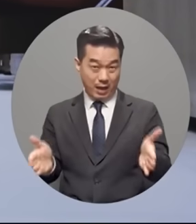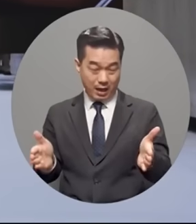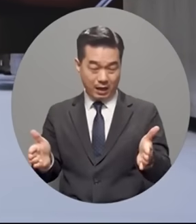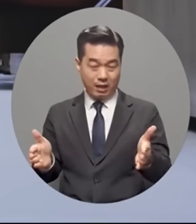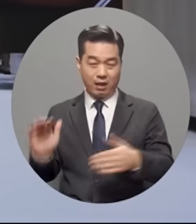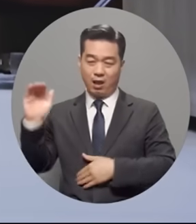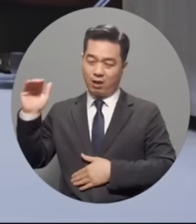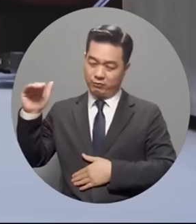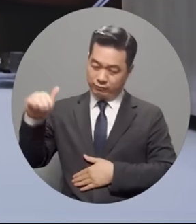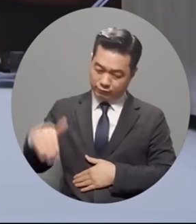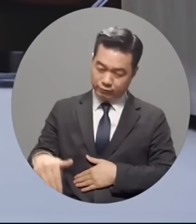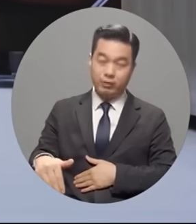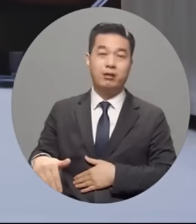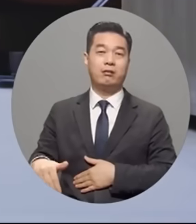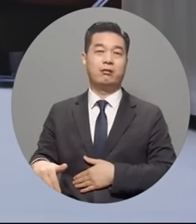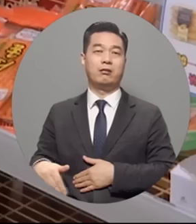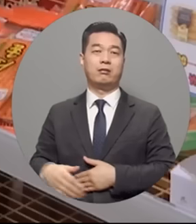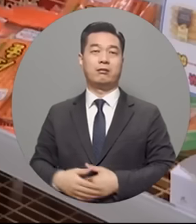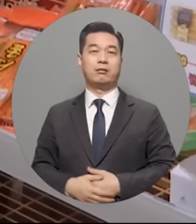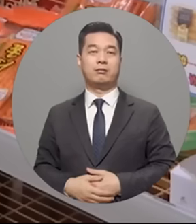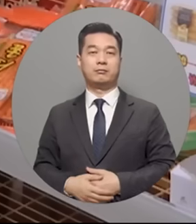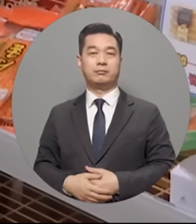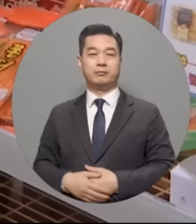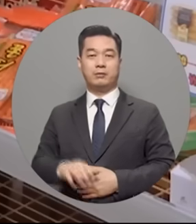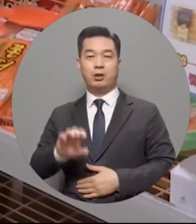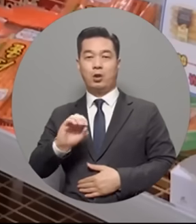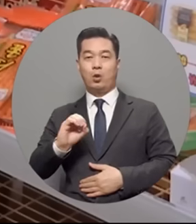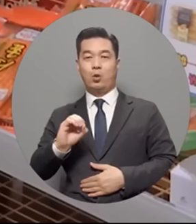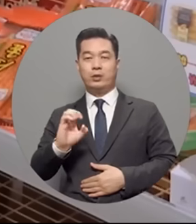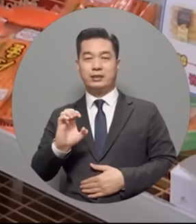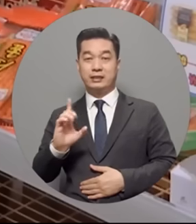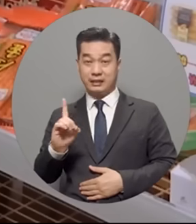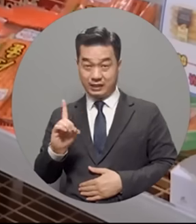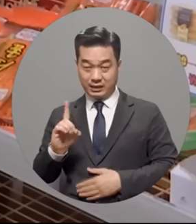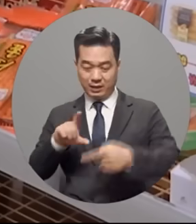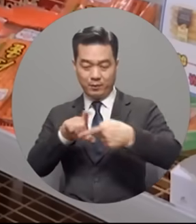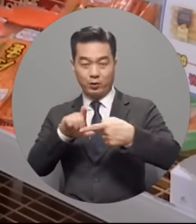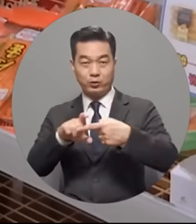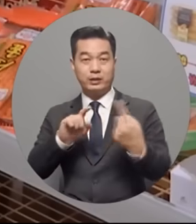넘는 증가율을 기록했지만 6개월 만에 거의바닥으로 추락한 셈입니다.